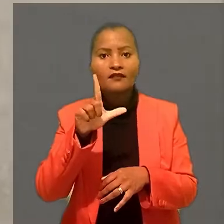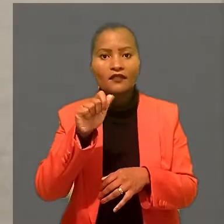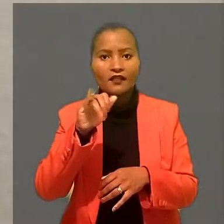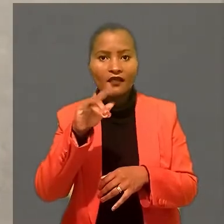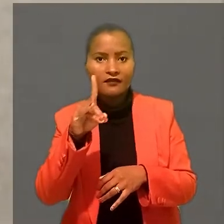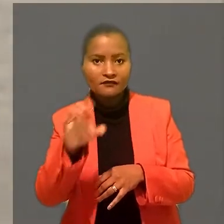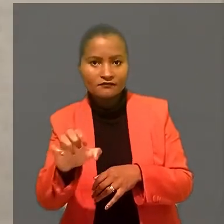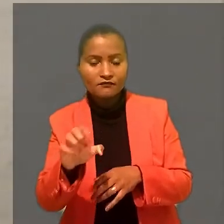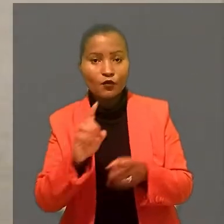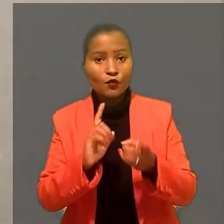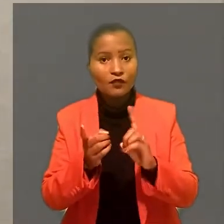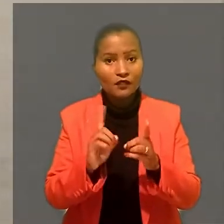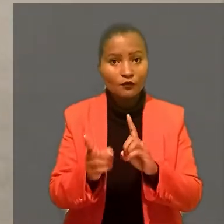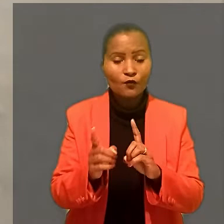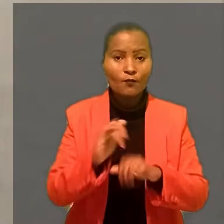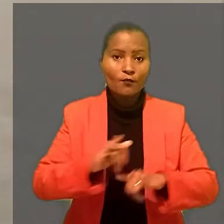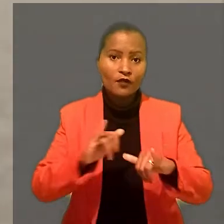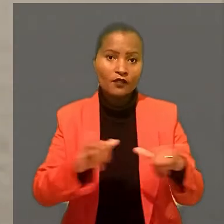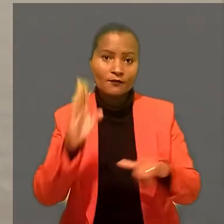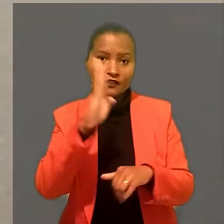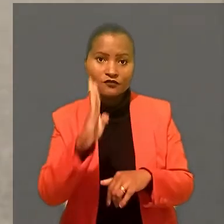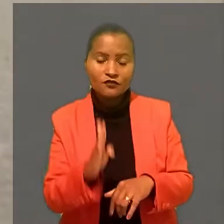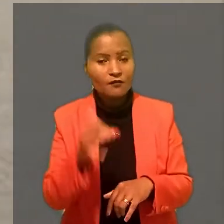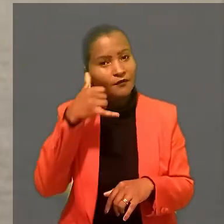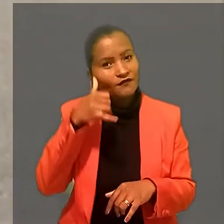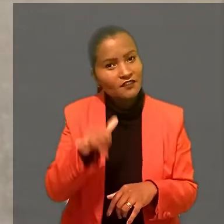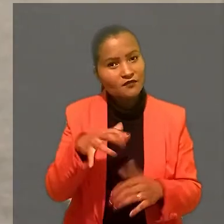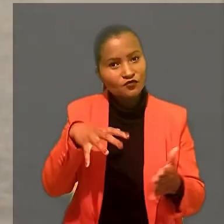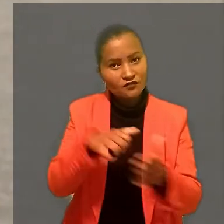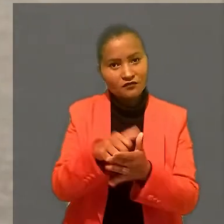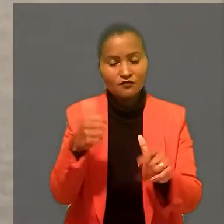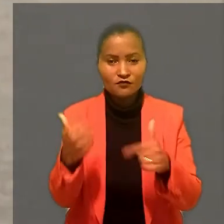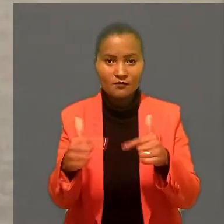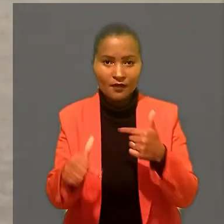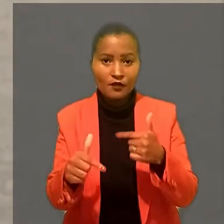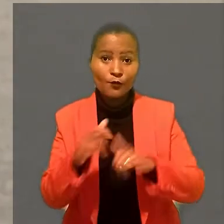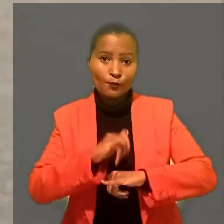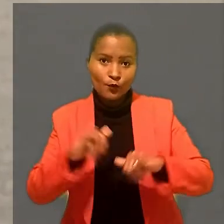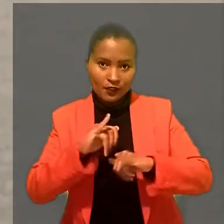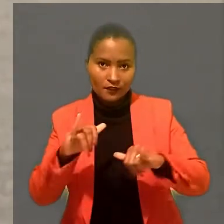coordenadora do Programa Nacional de Prevenção de Acidentes do Trabalho, o Programa Trabalho Seguro.